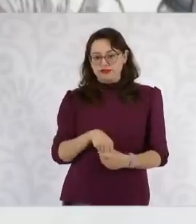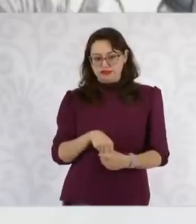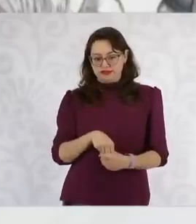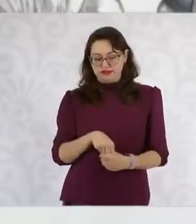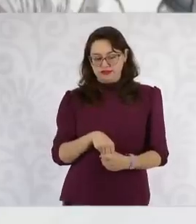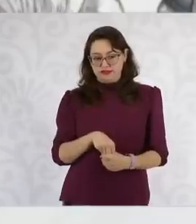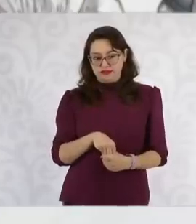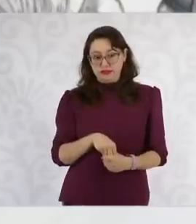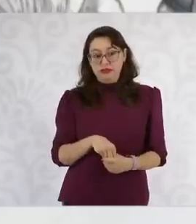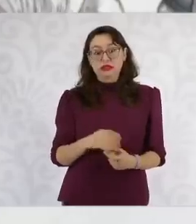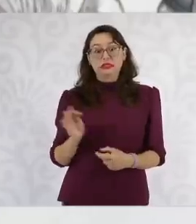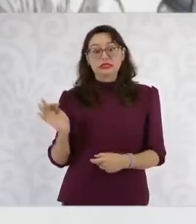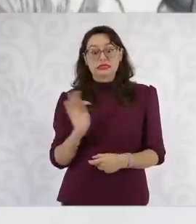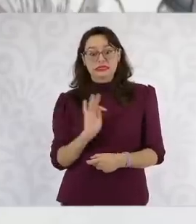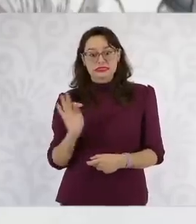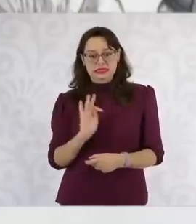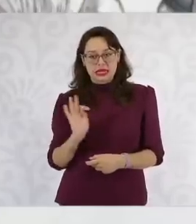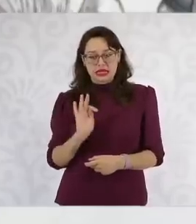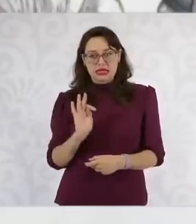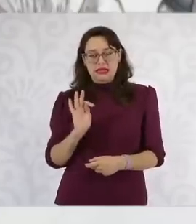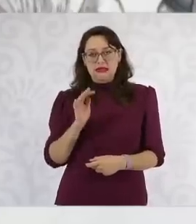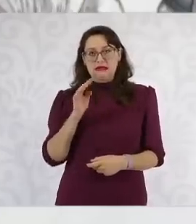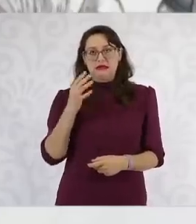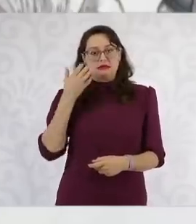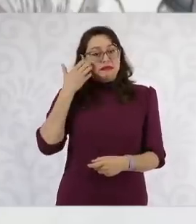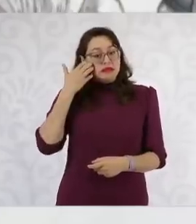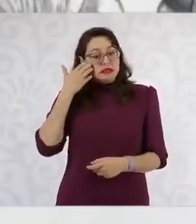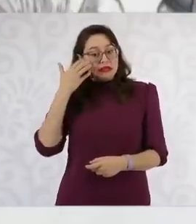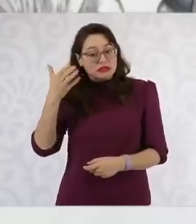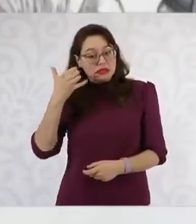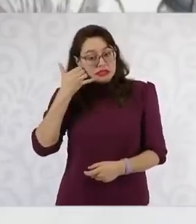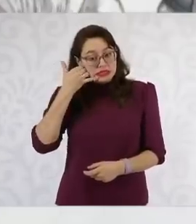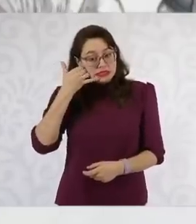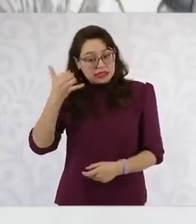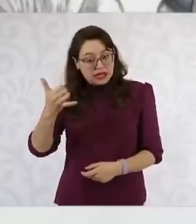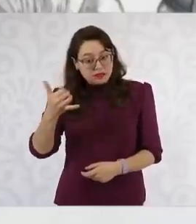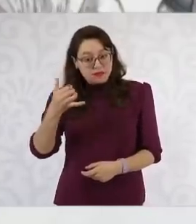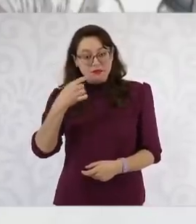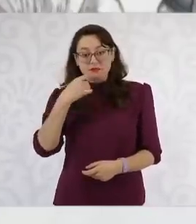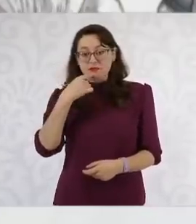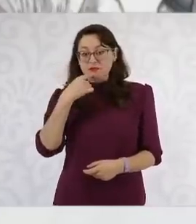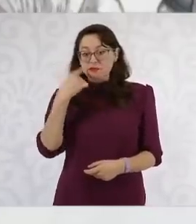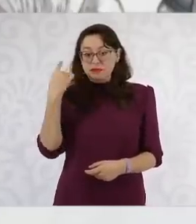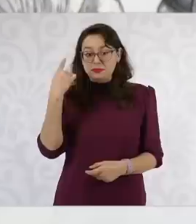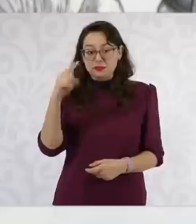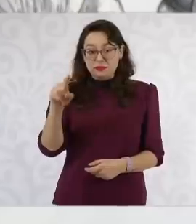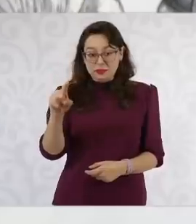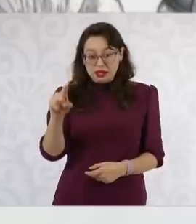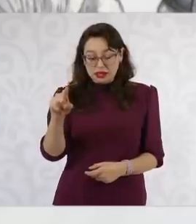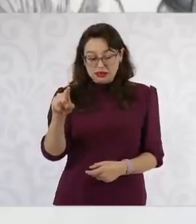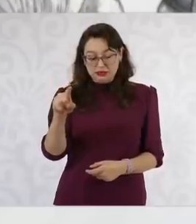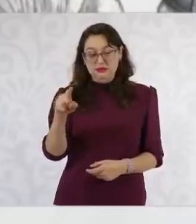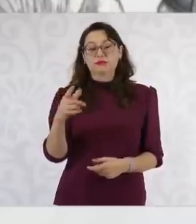un número que se va a instalar Ese es el objetivo de esta estrategia que tiene que ver también con